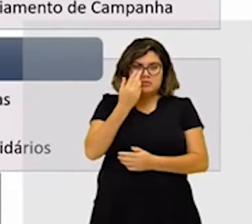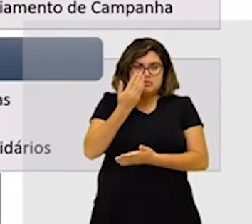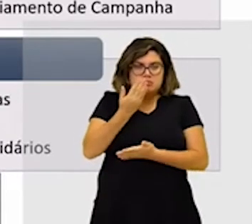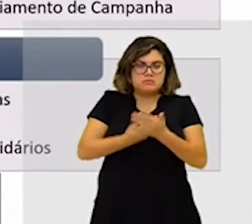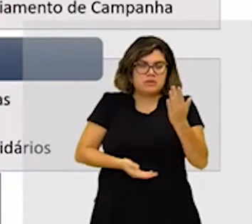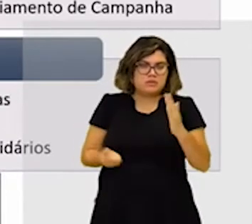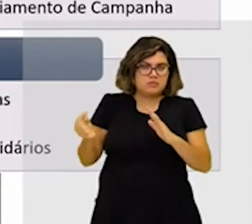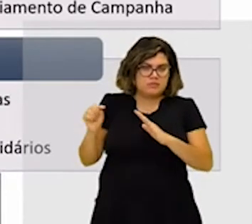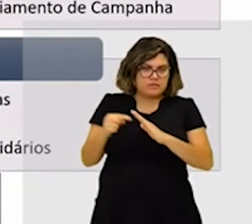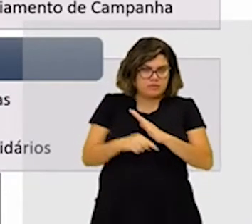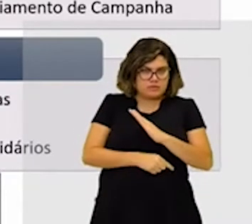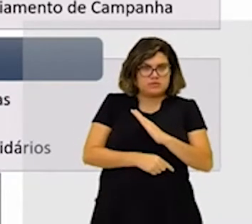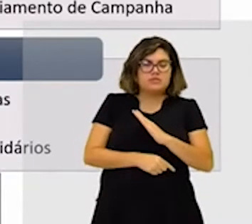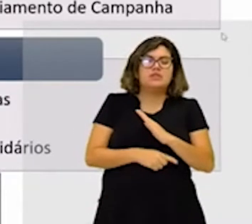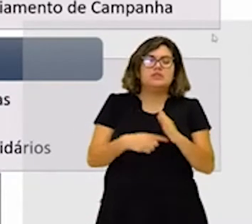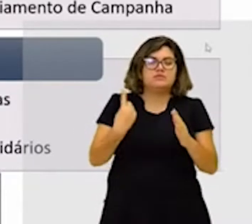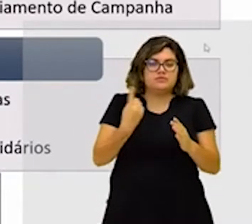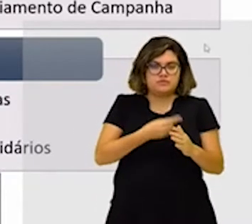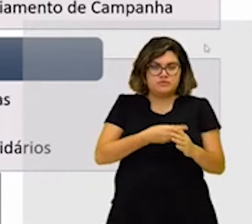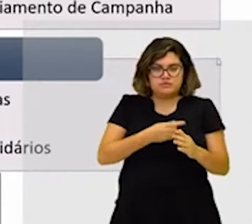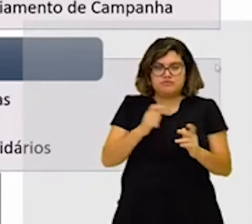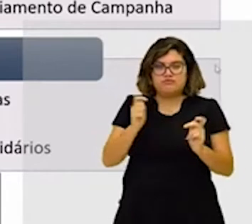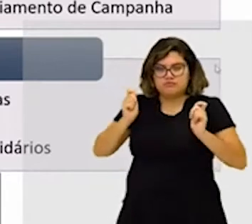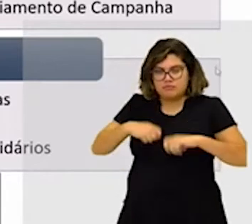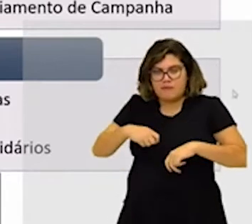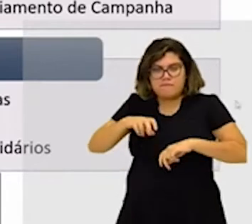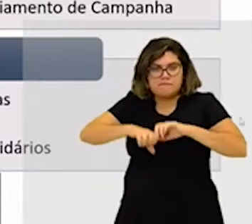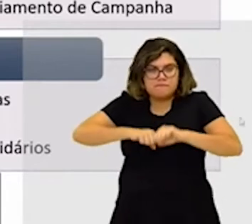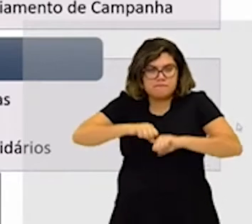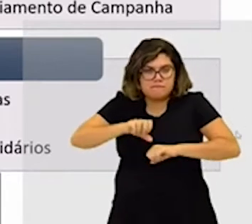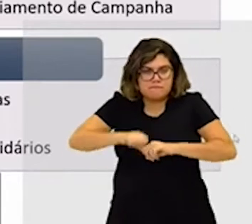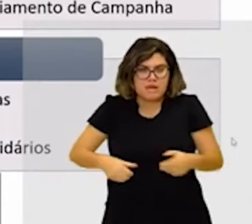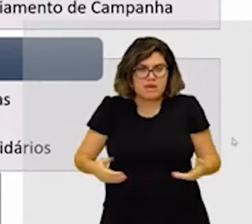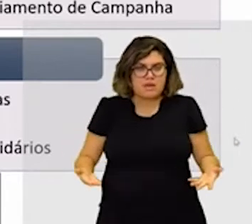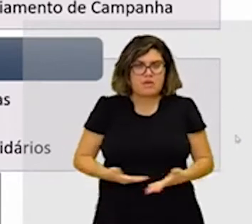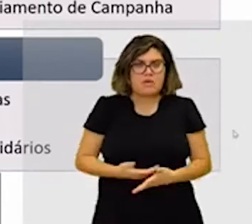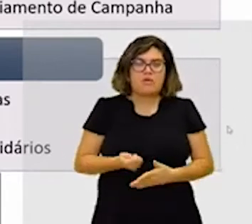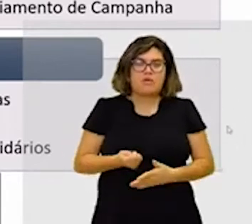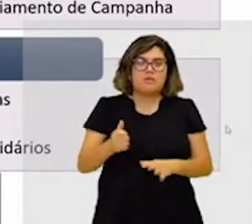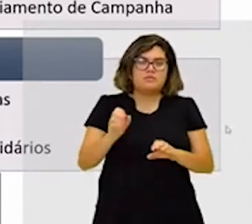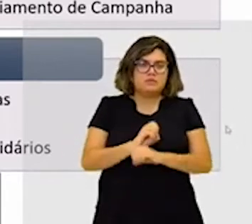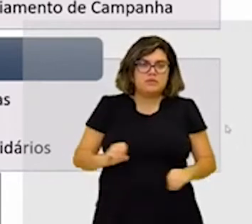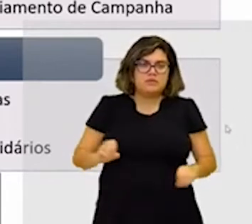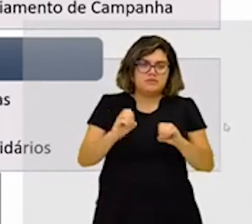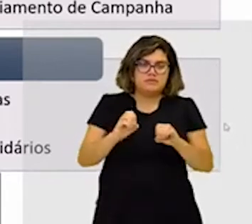a ponta do iceberg para investigar e agora não temos nada né então a base financiadora é mista